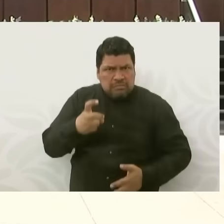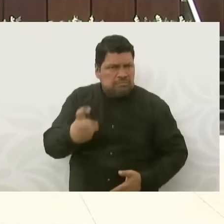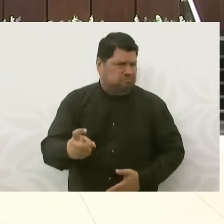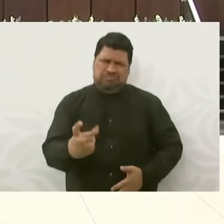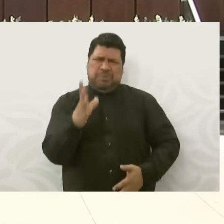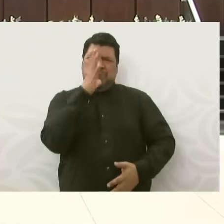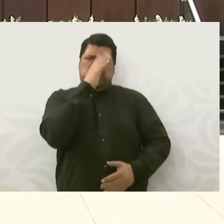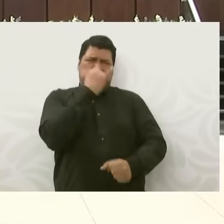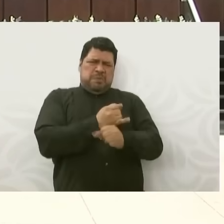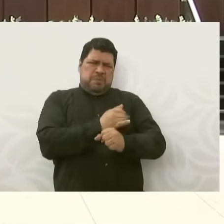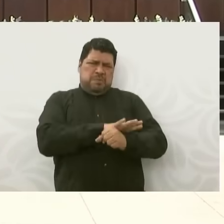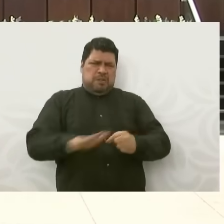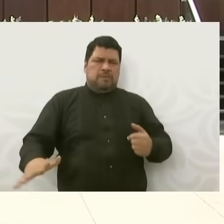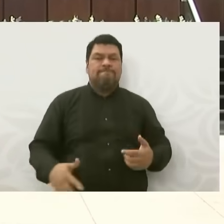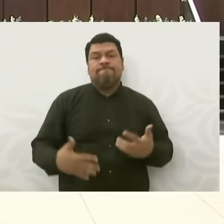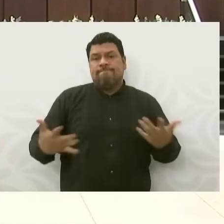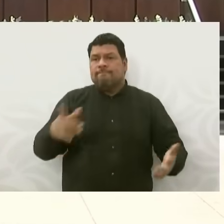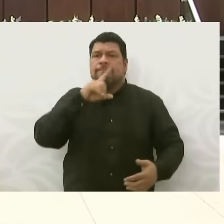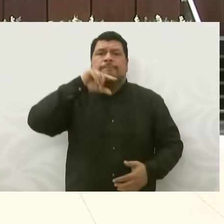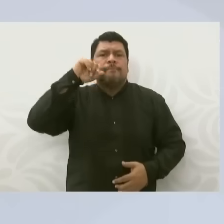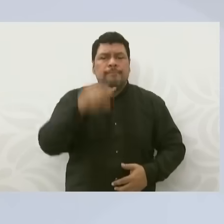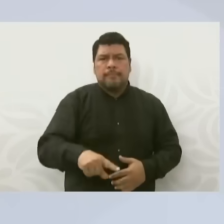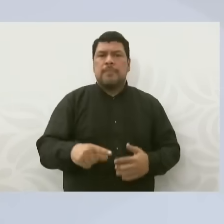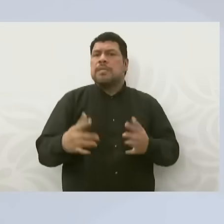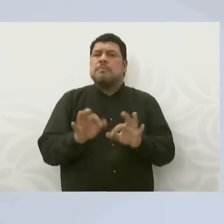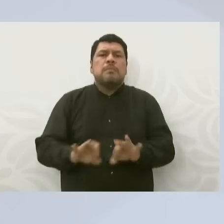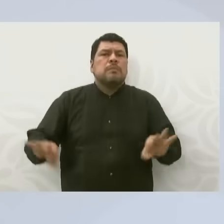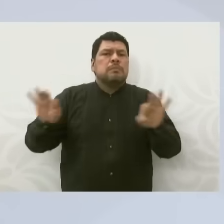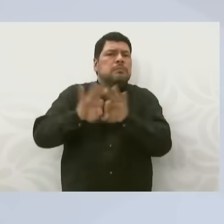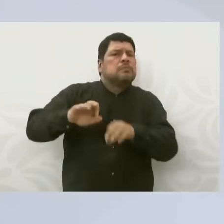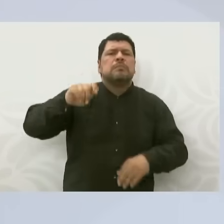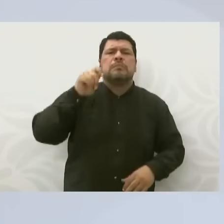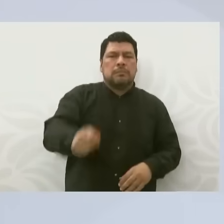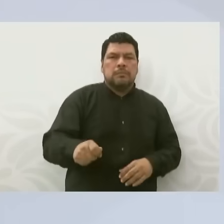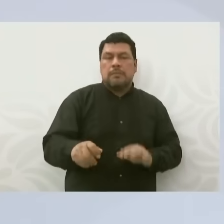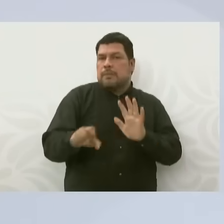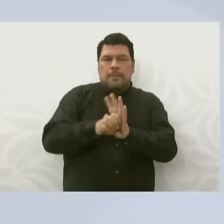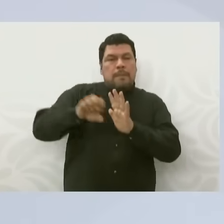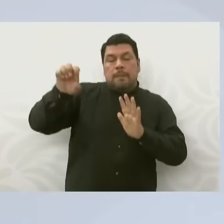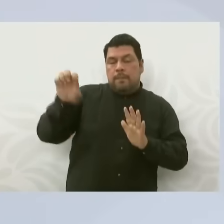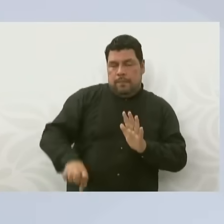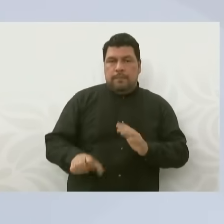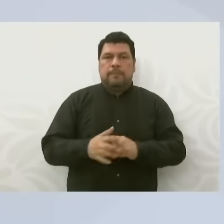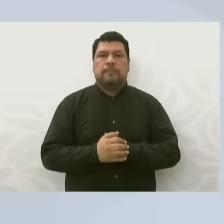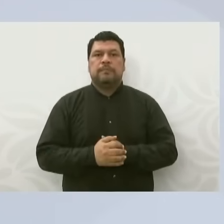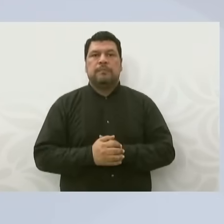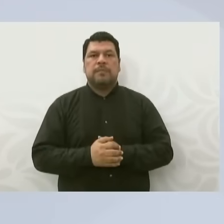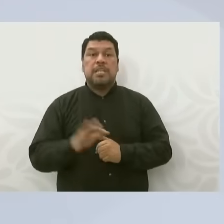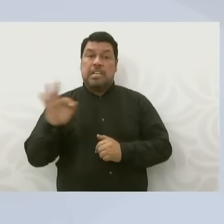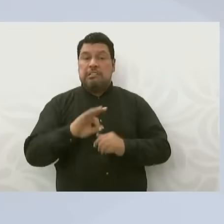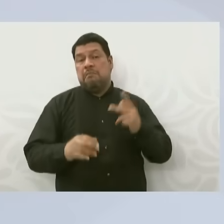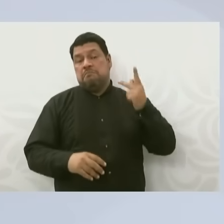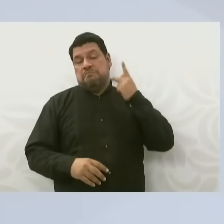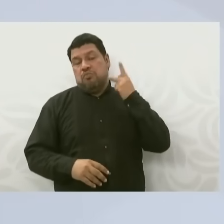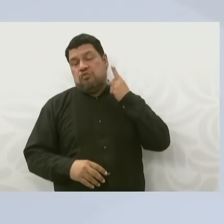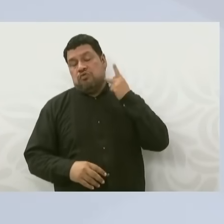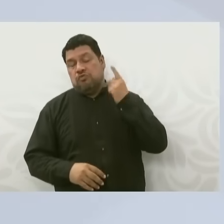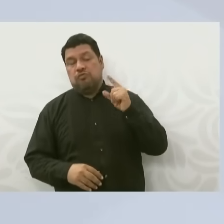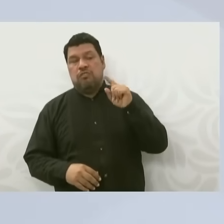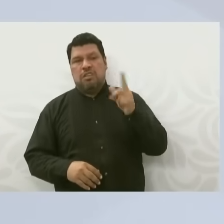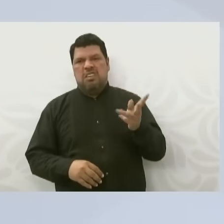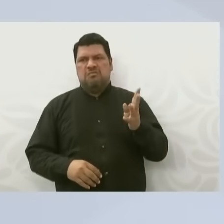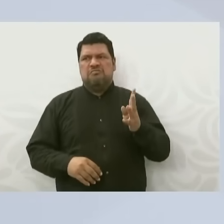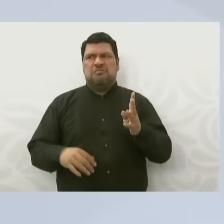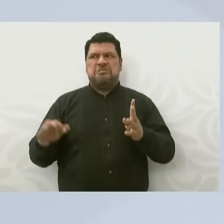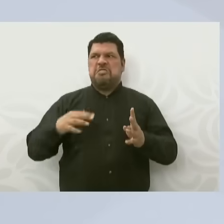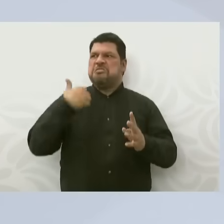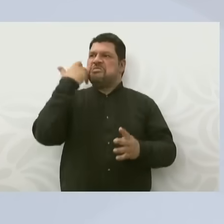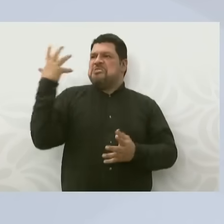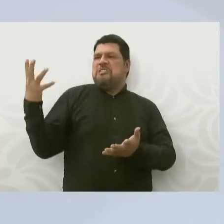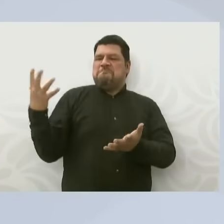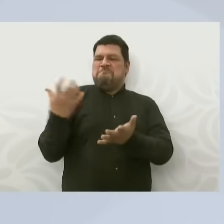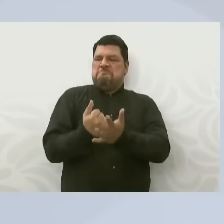además debe tenerse muy en cuenta que si un político para llegar al triunfo de su causa